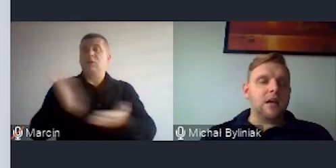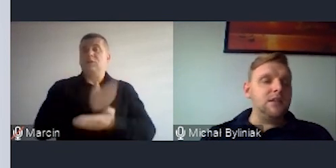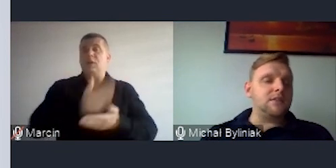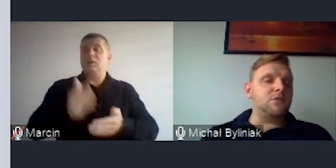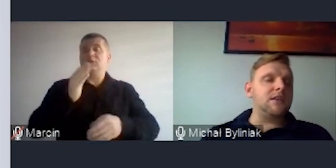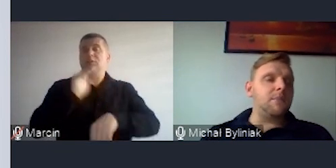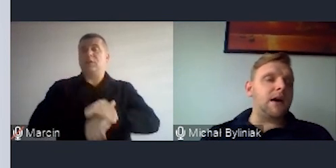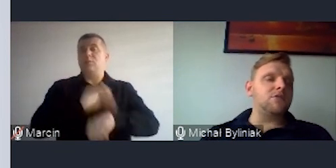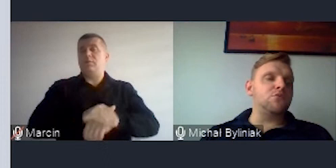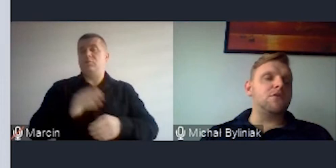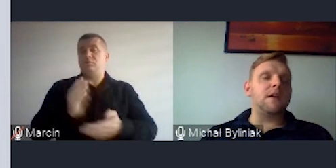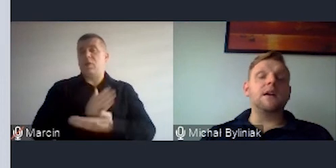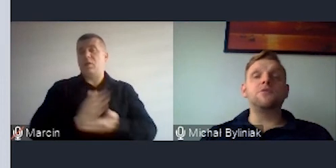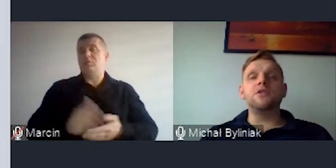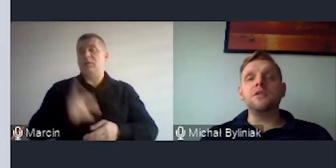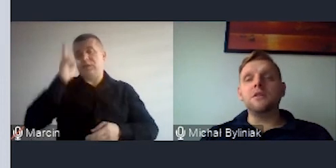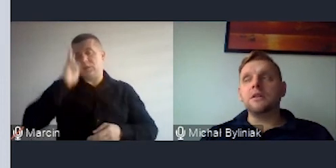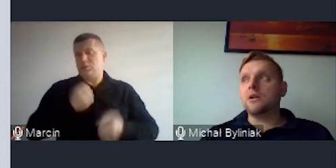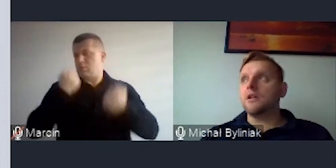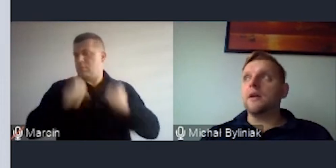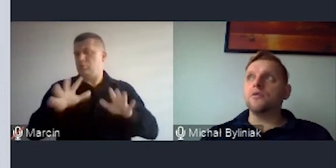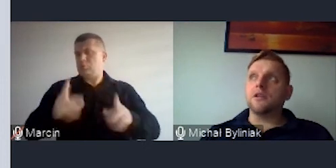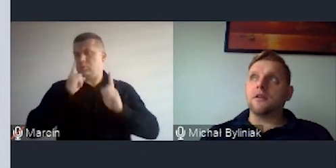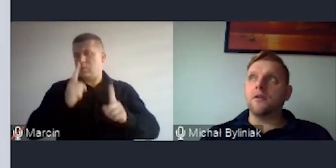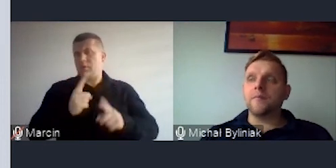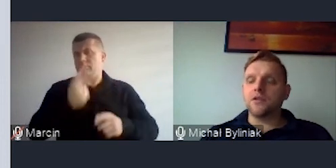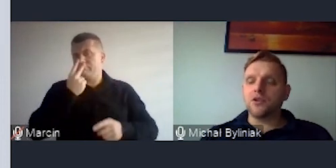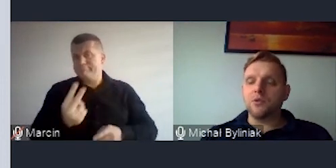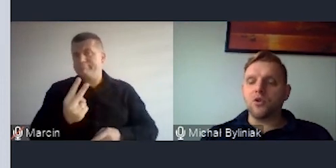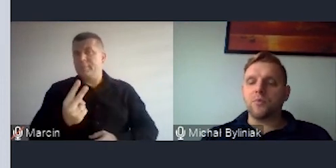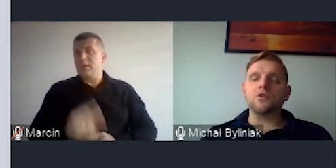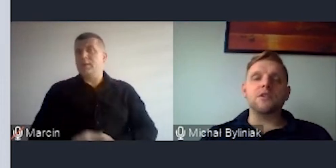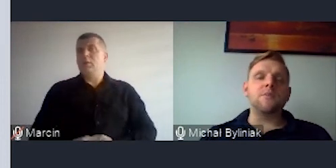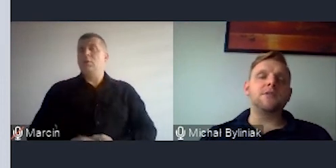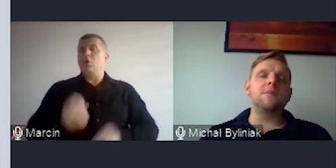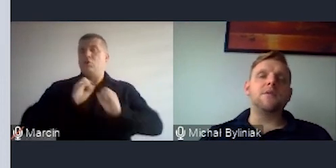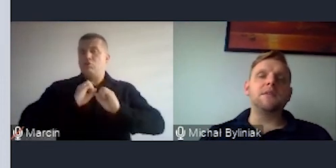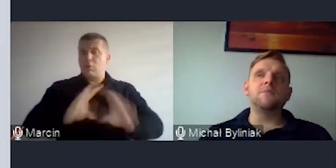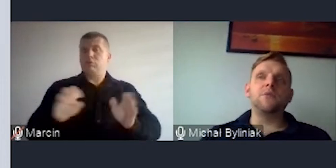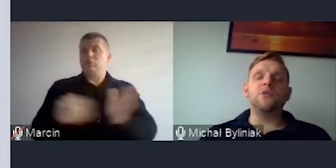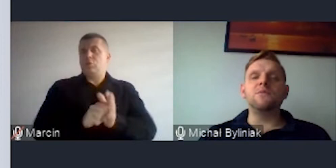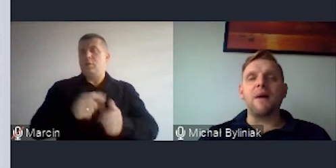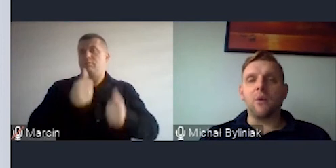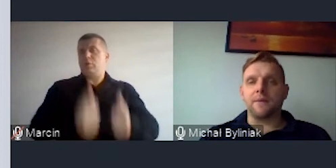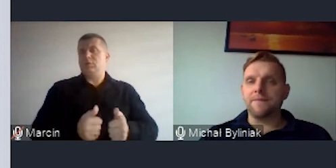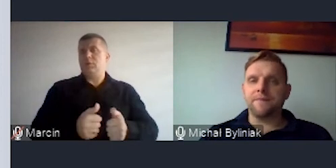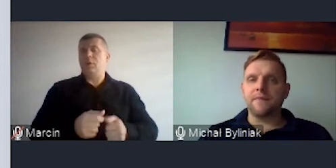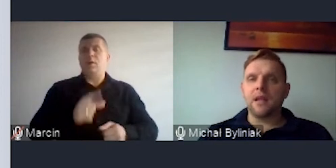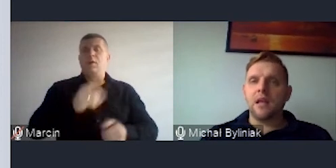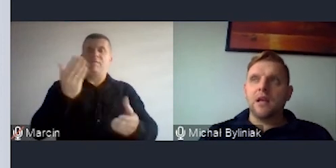Instytucje bardzo dużą wagę przykładają do tego, żeby dopuszczać do postępowań podmioty małe.